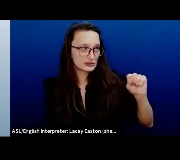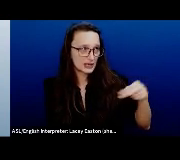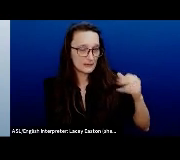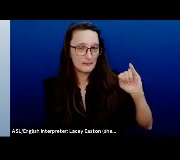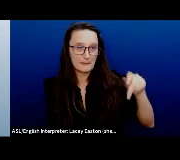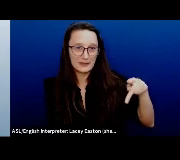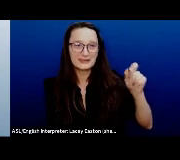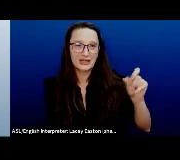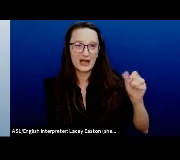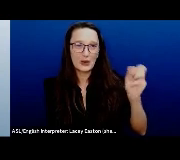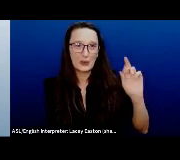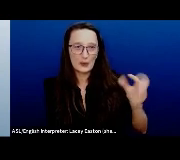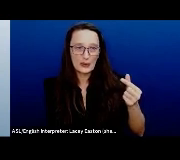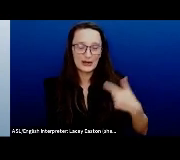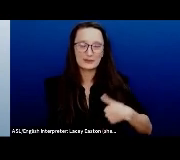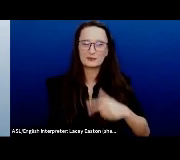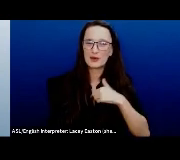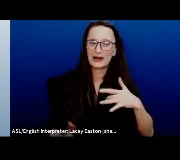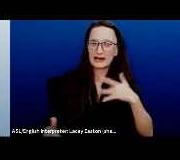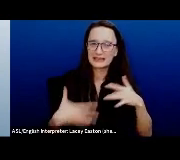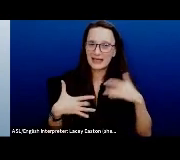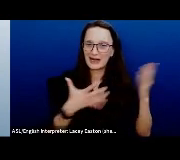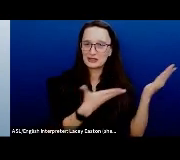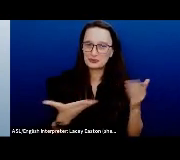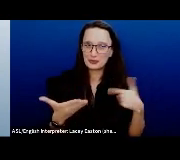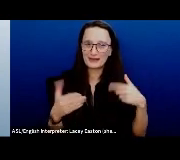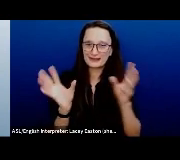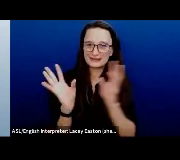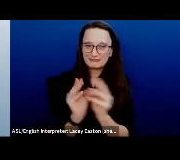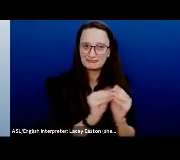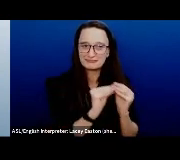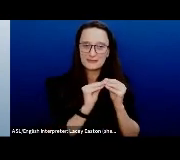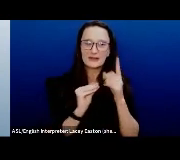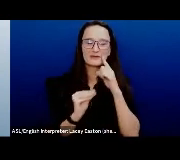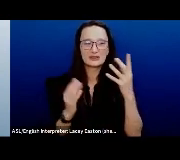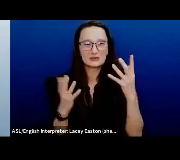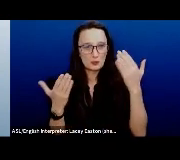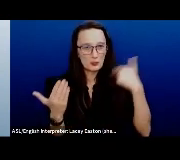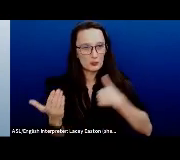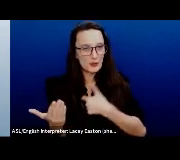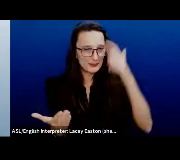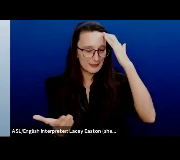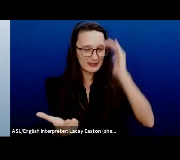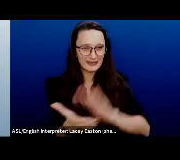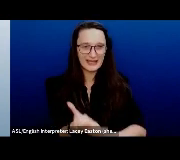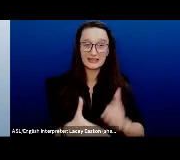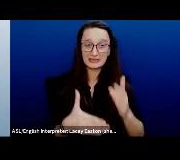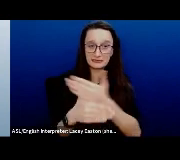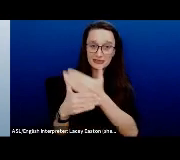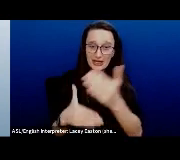de compartir conocimientos y experiencias y nuestro objetivo es crear un espacio donde los educadores y